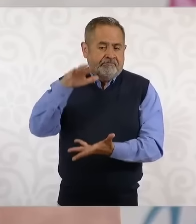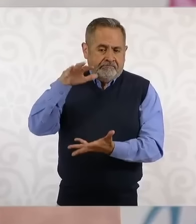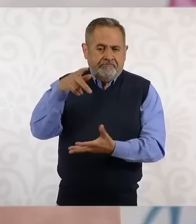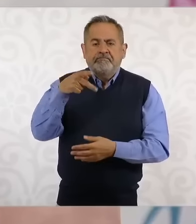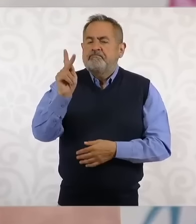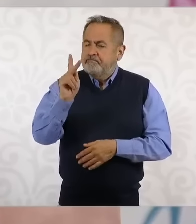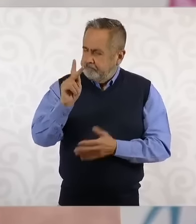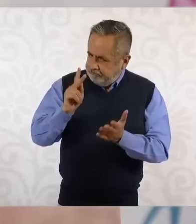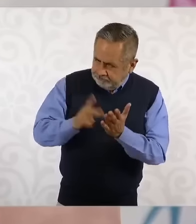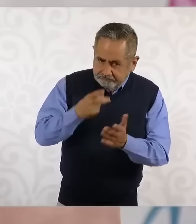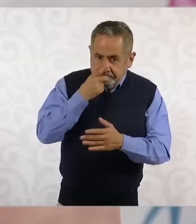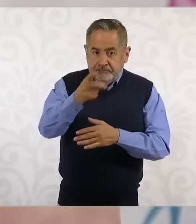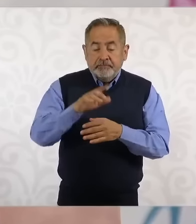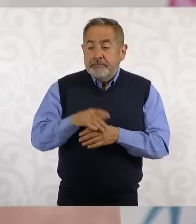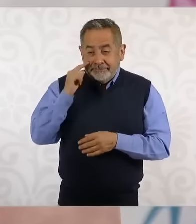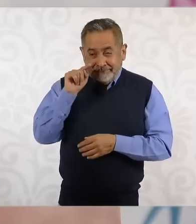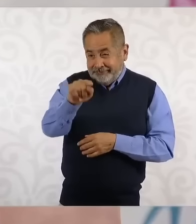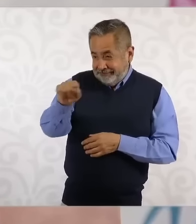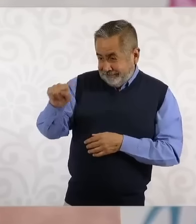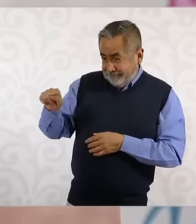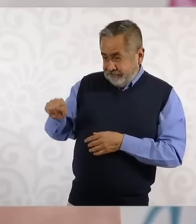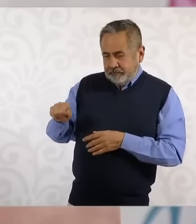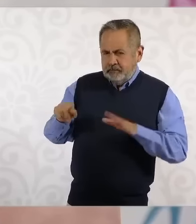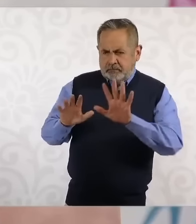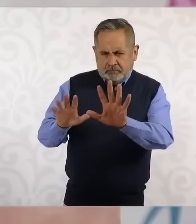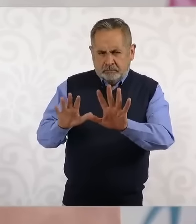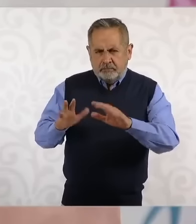como lo mencioné, esta cartera ya se encuentra reservada por el proceso de